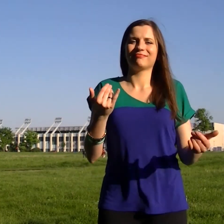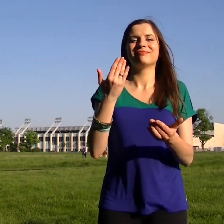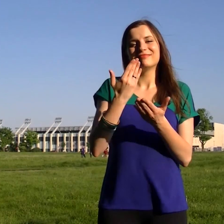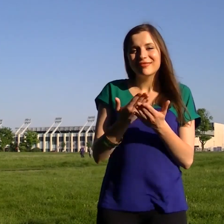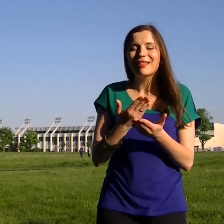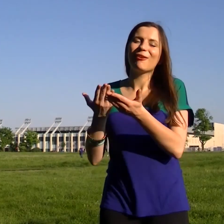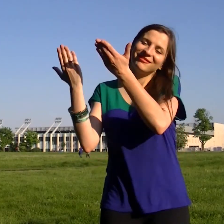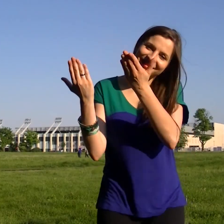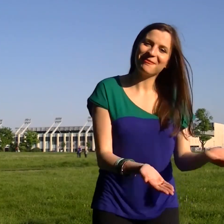Zapraszamy! :-)